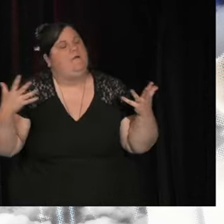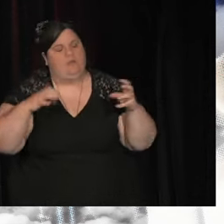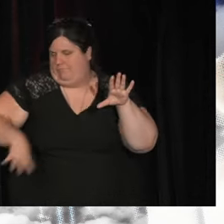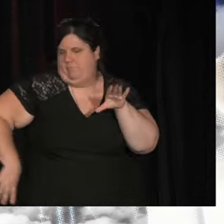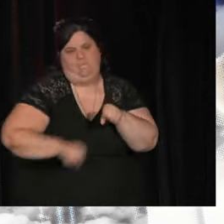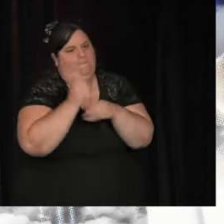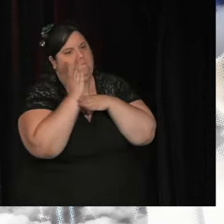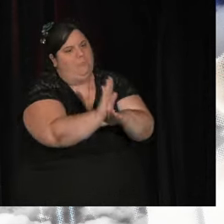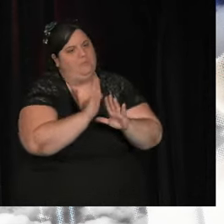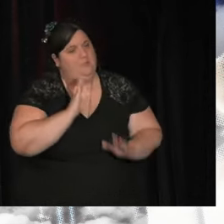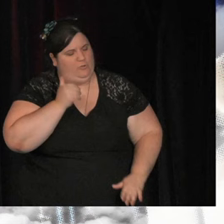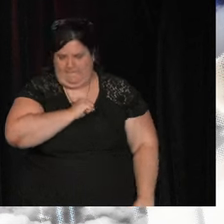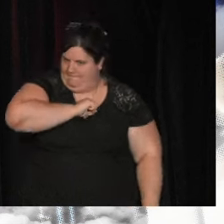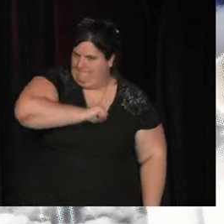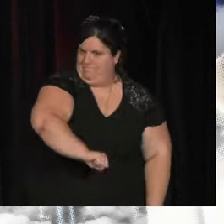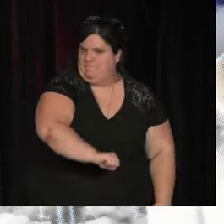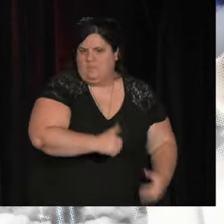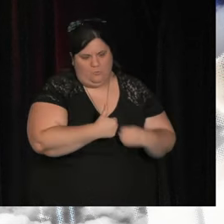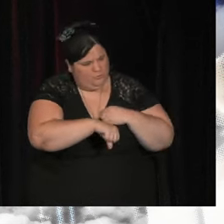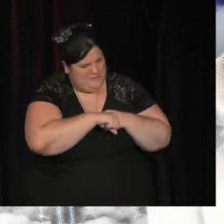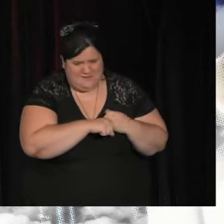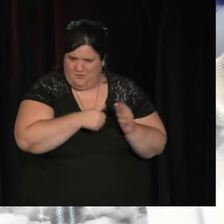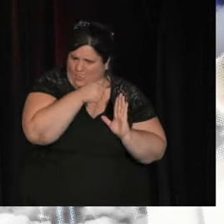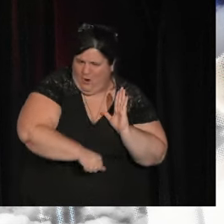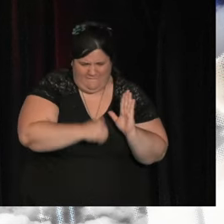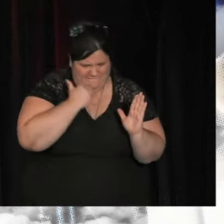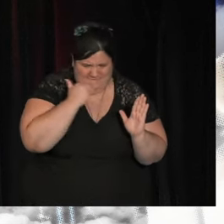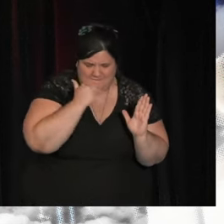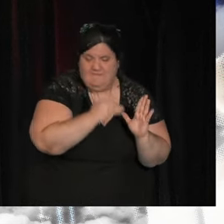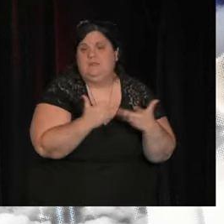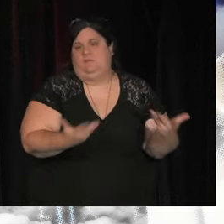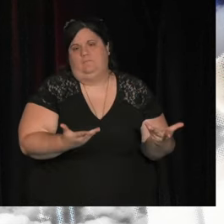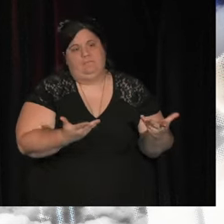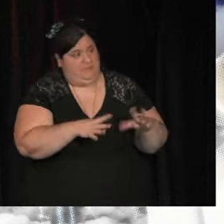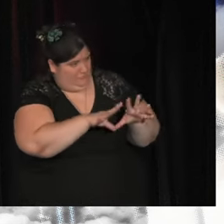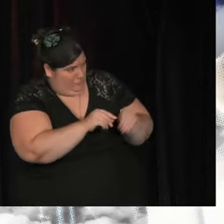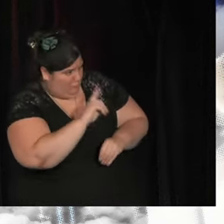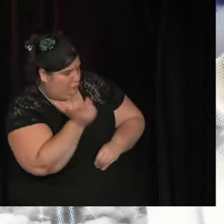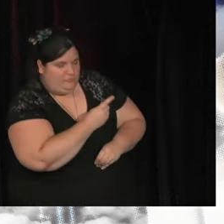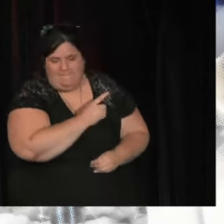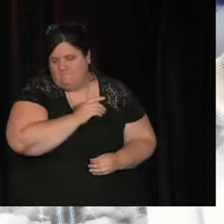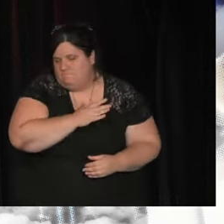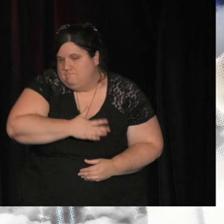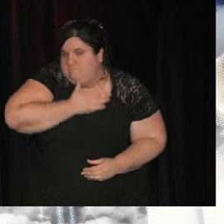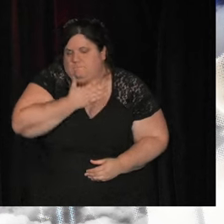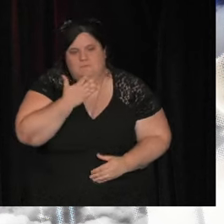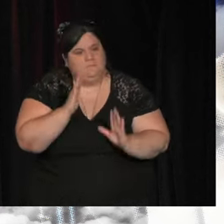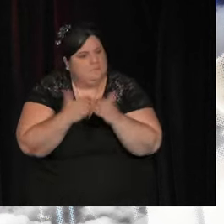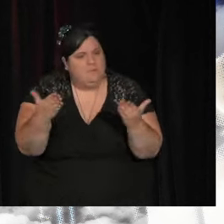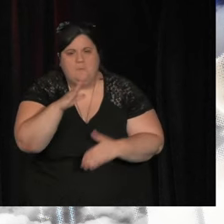Et donc ils ont bourriné pendant des semaines et des semaines et des mois. Ce sont tous des fanas de comics, ce sont tous des fanas de X-Men, Avengers, etc.